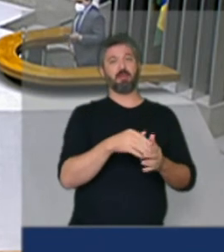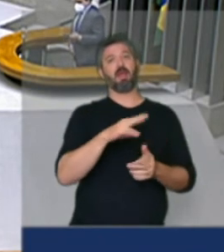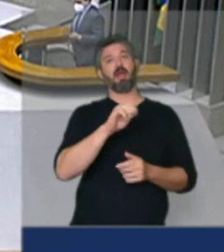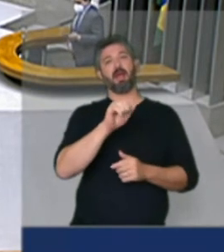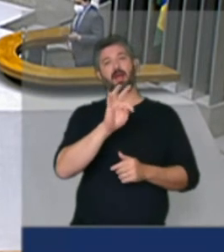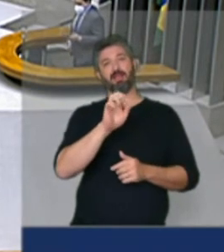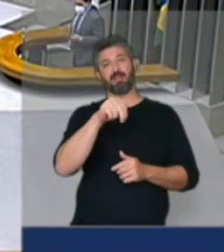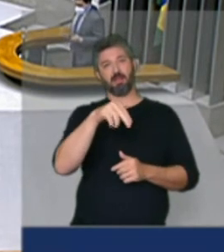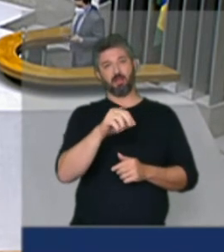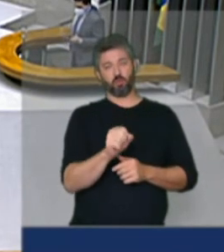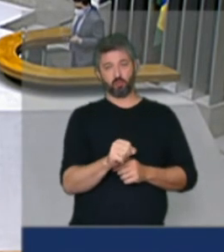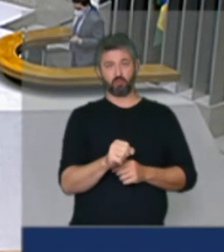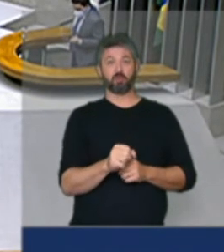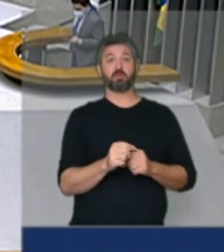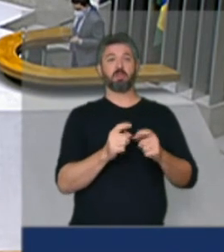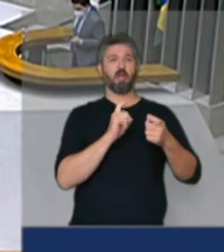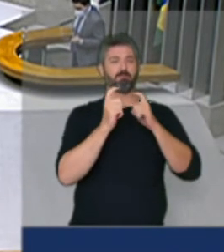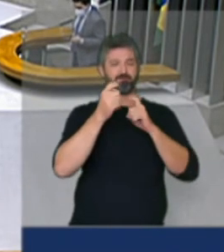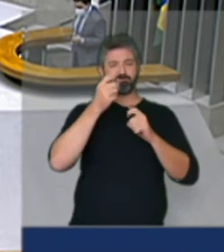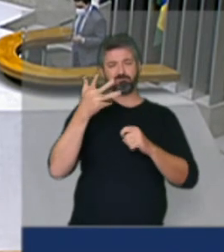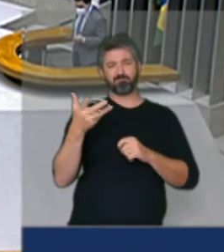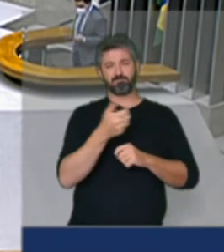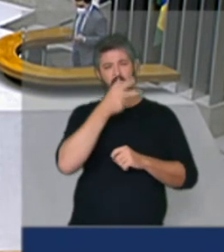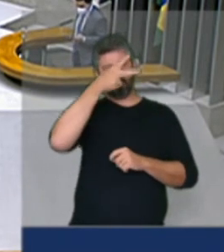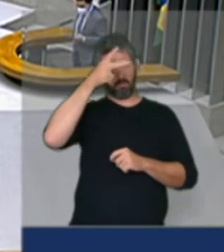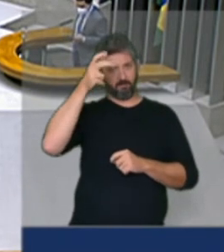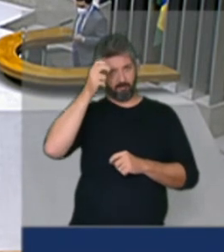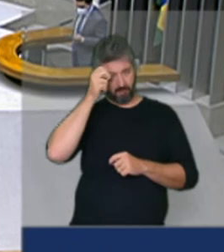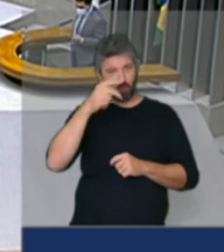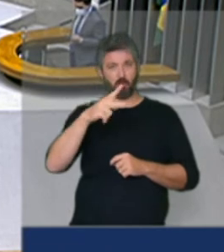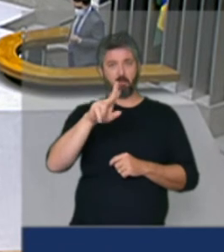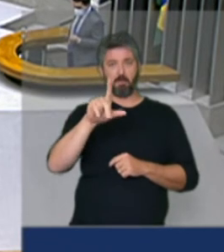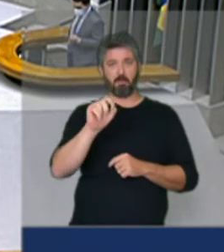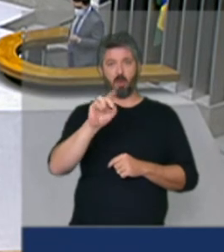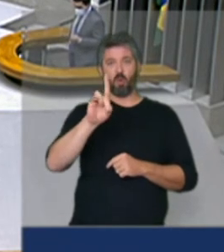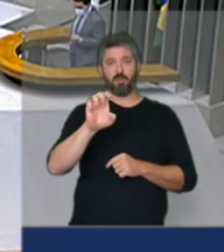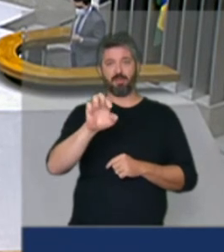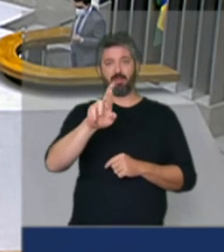CIDADE DE CAETANOS, MUITO BEM DIRIGIDA PELO PREFEITO PAULO DE REIS. FAÇO, INCLUSIVE, NESSE MOMENTO O APELO AO